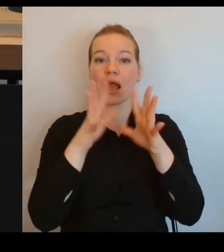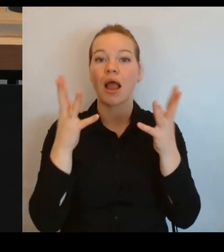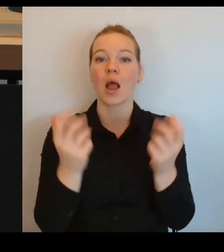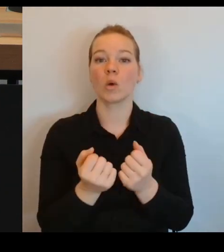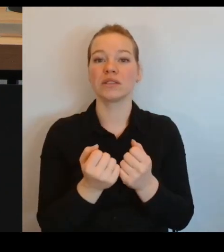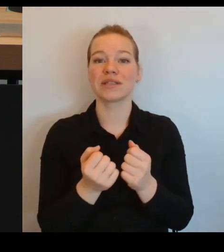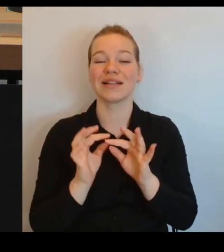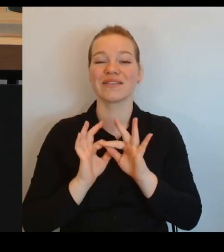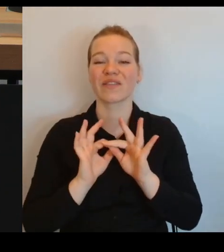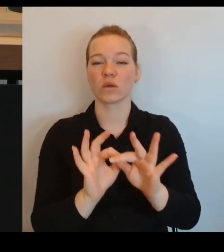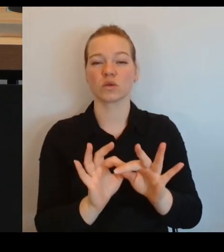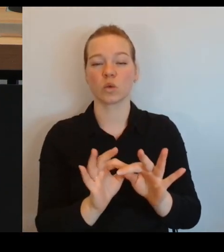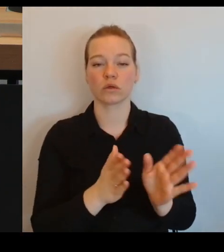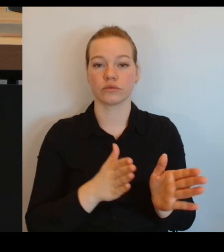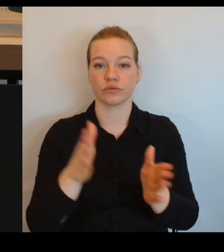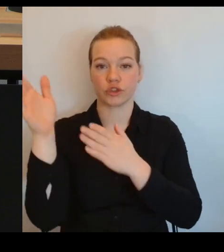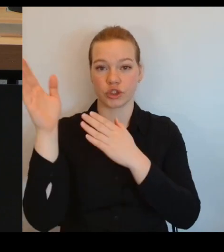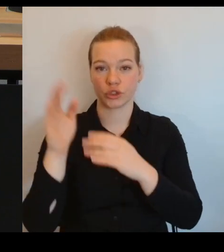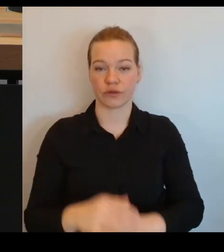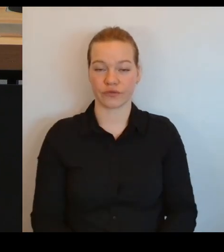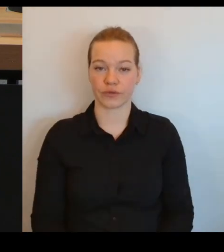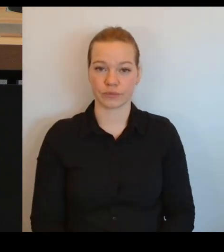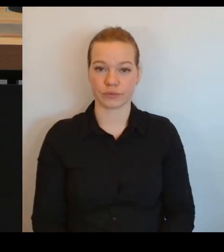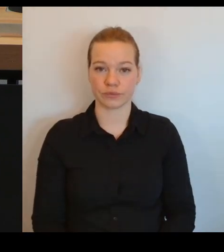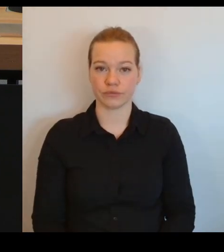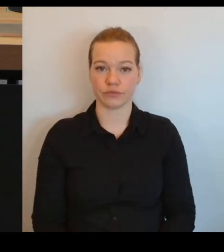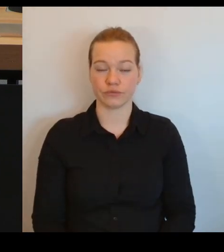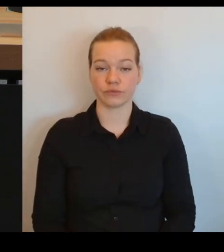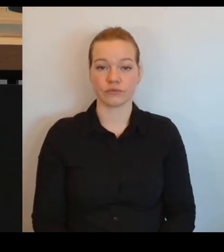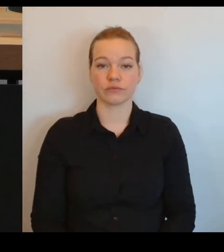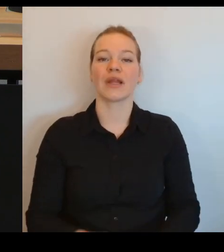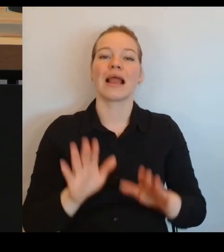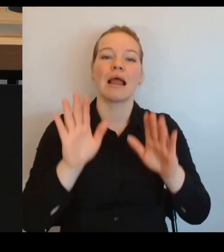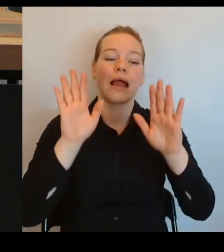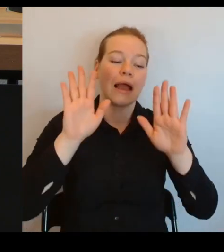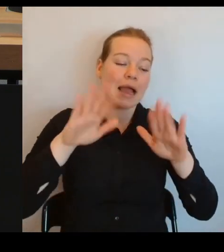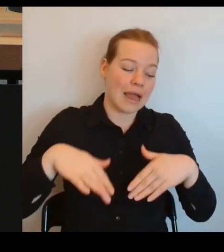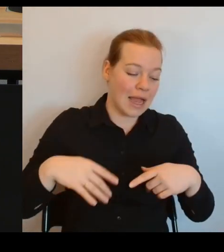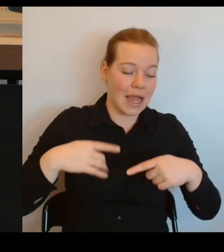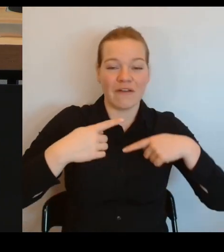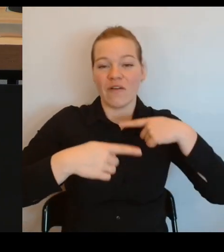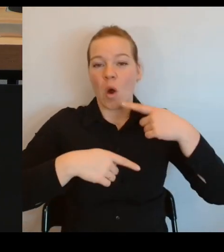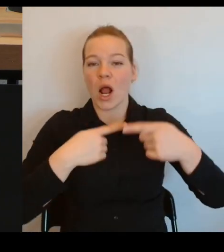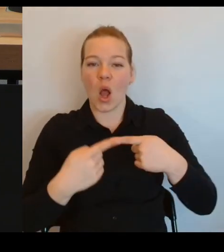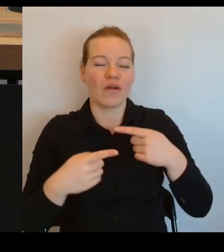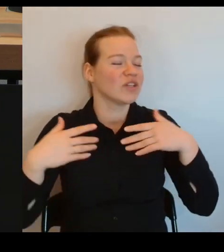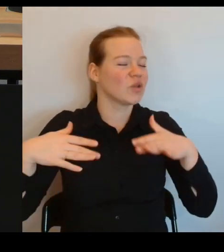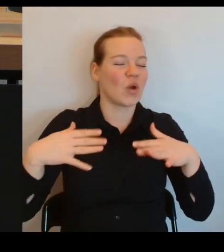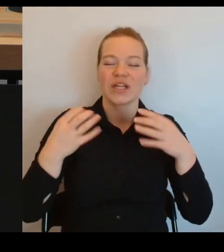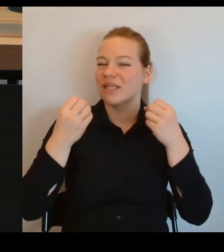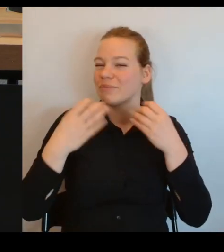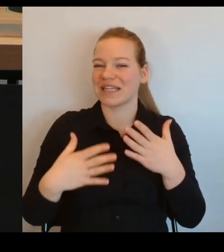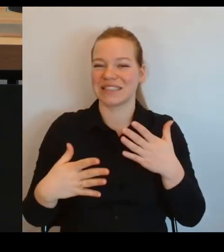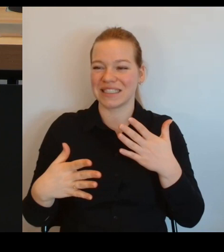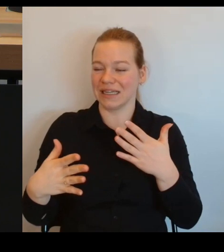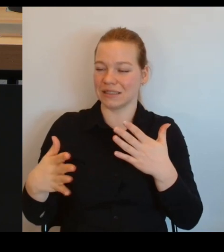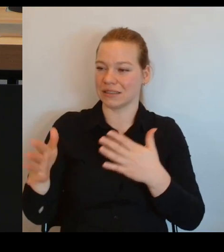vorläufig sei und noch gar nichts passiert sei, so mag das für die von Ihnen versprochenen 50 Gesetzesinitiativen nach der letzten Sommerpause gelten.